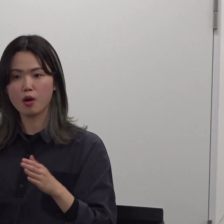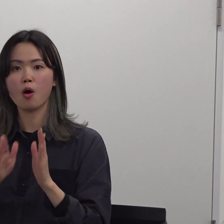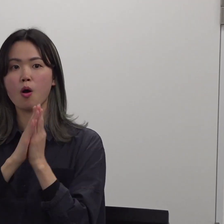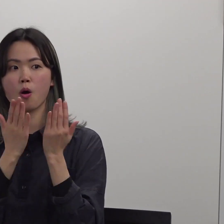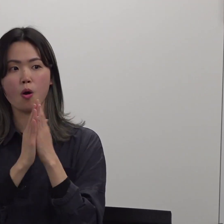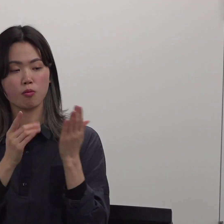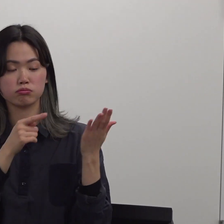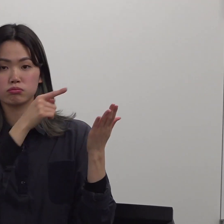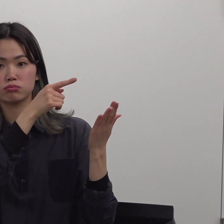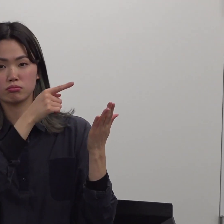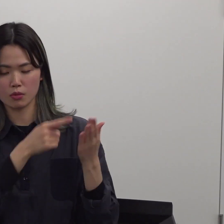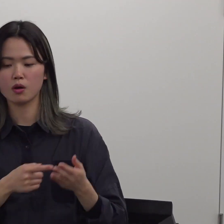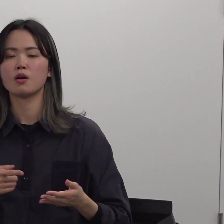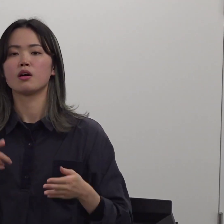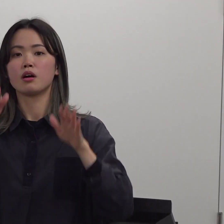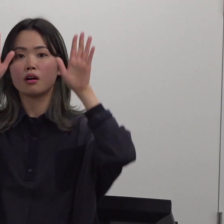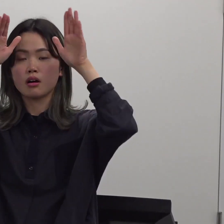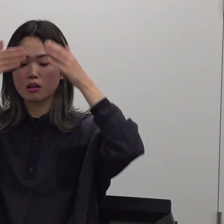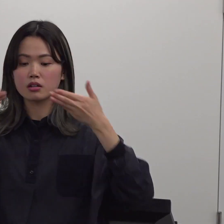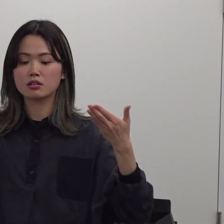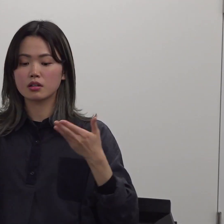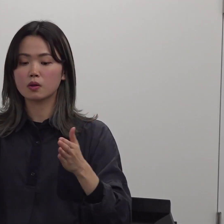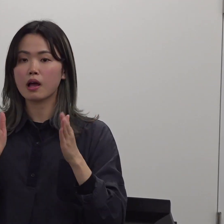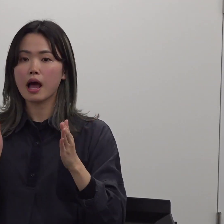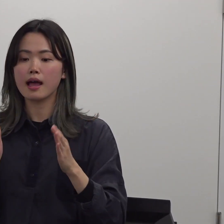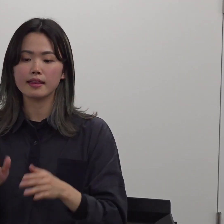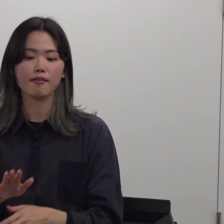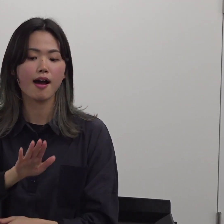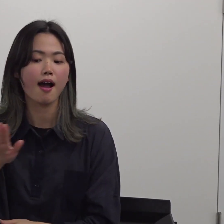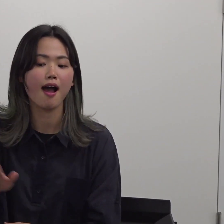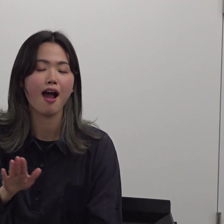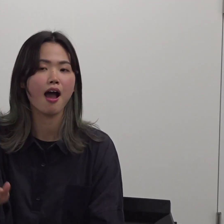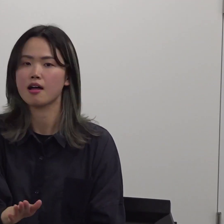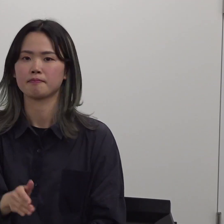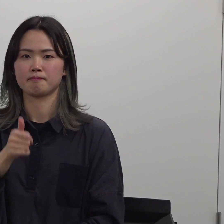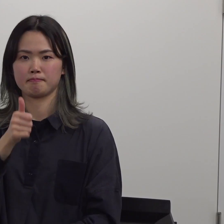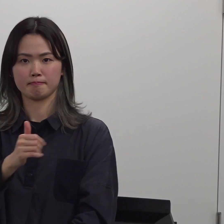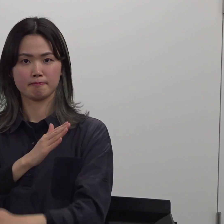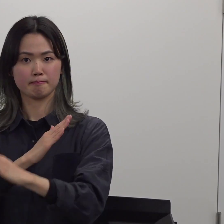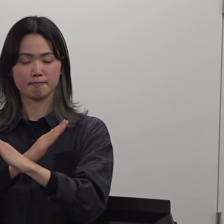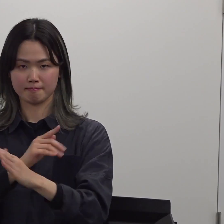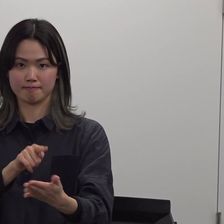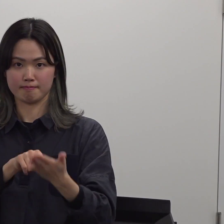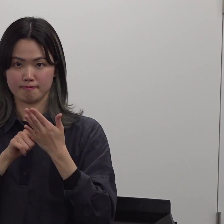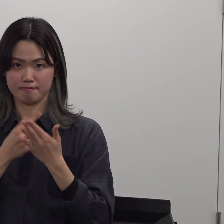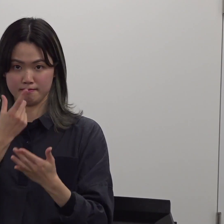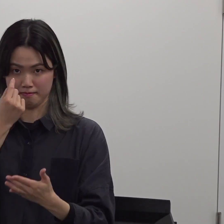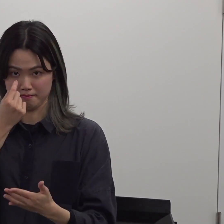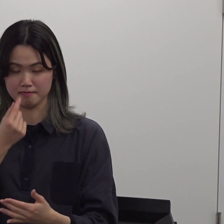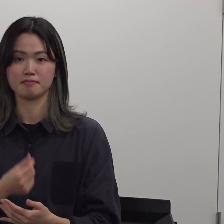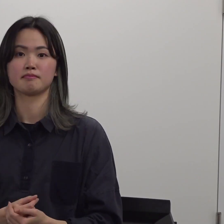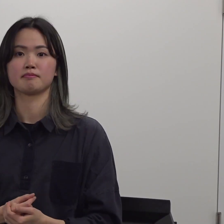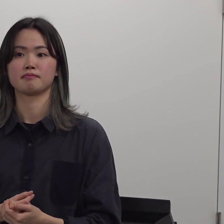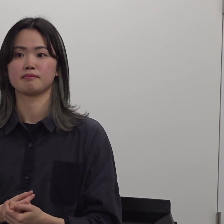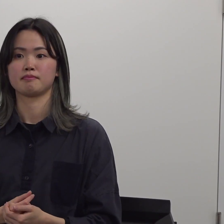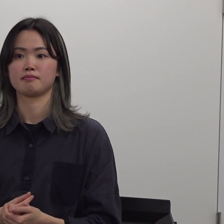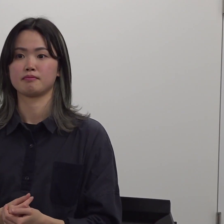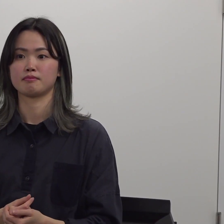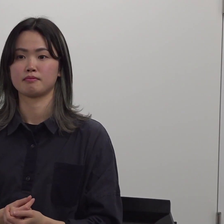お仕事中は触ってはいけない というふうに書いてありますけれどもあのそういうことがわからずに